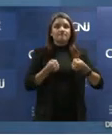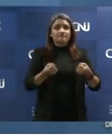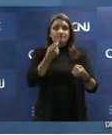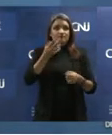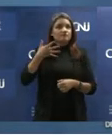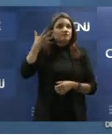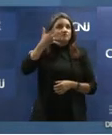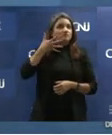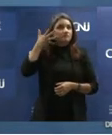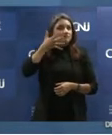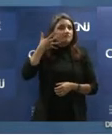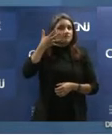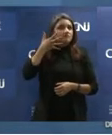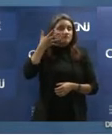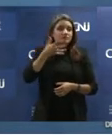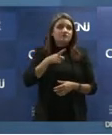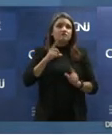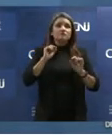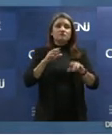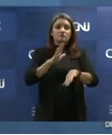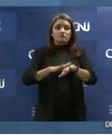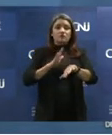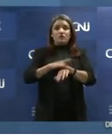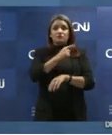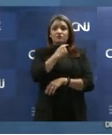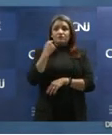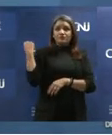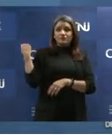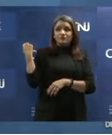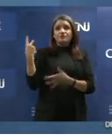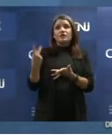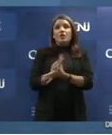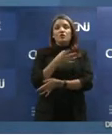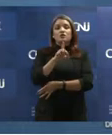oral que teria sido a questão da prescrição, que teria ocorrido no último dia 5 de junho.